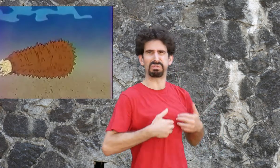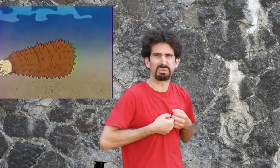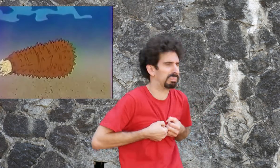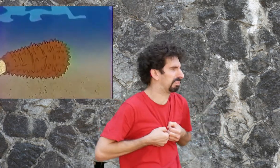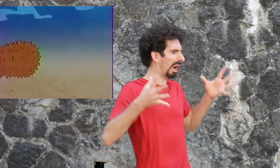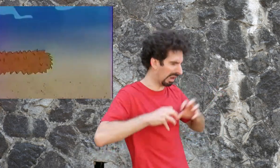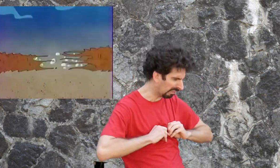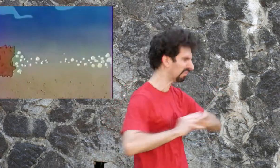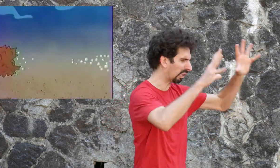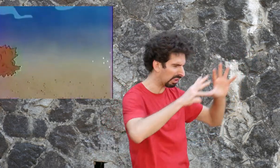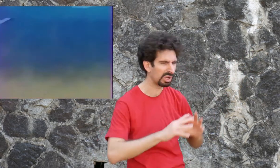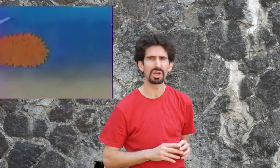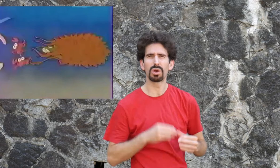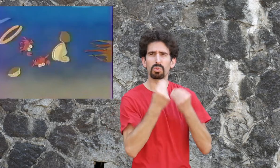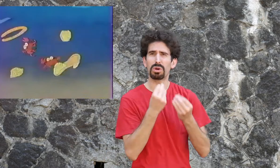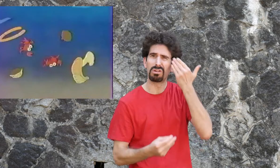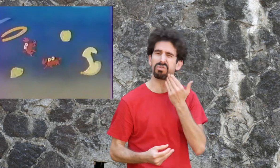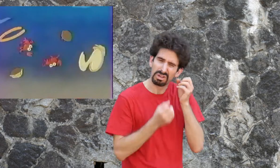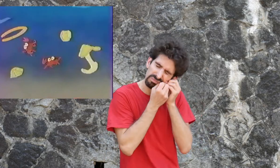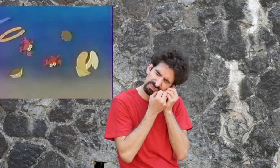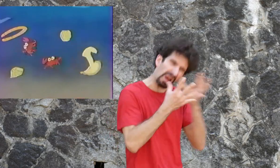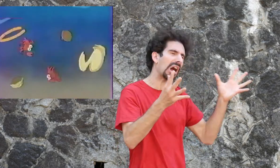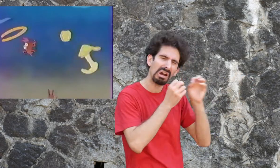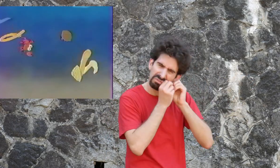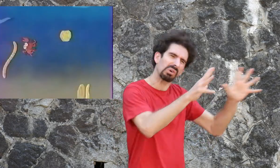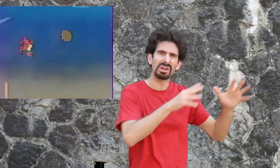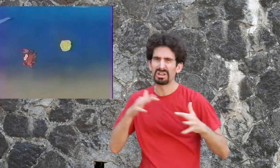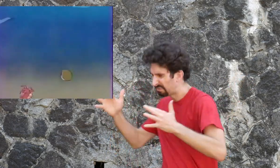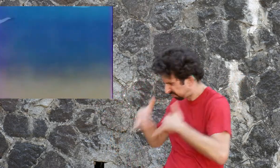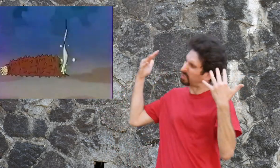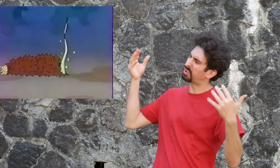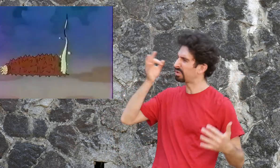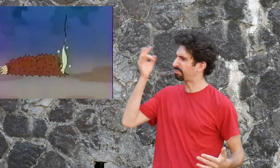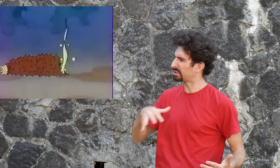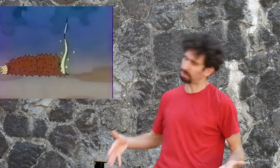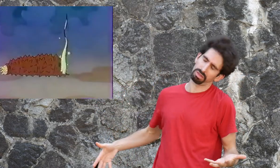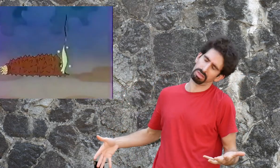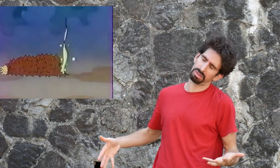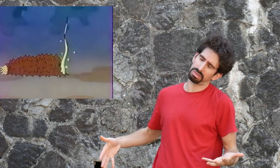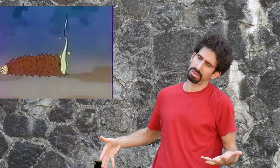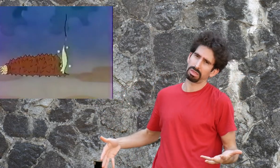c'est l'évisceration ! Ventrale ou faciale. Et le prédateur se prend les toxines de plein fouet.